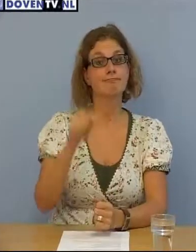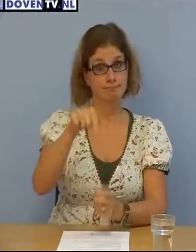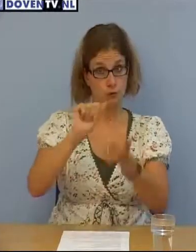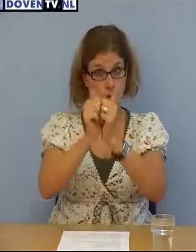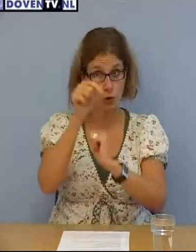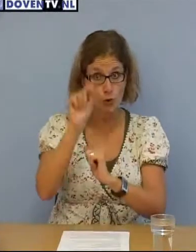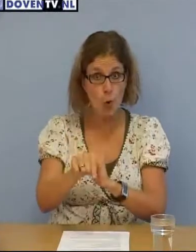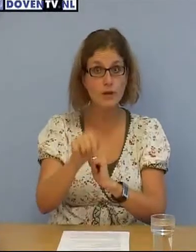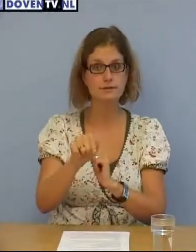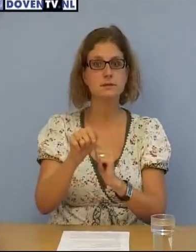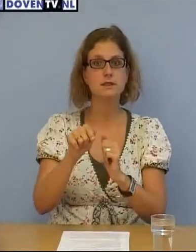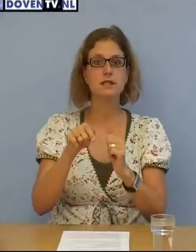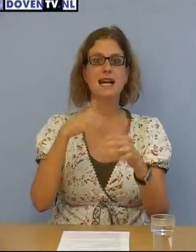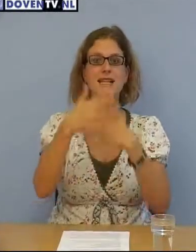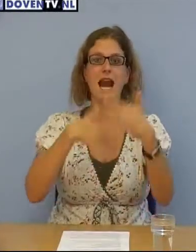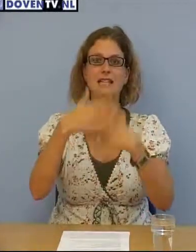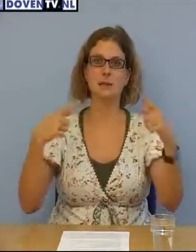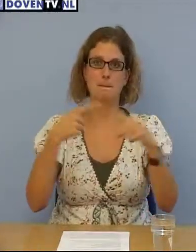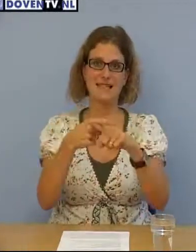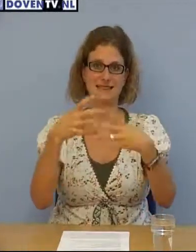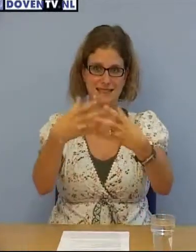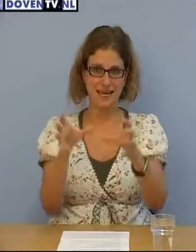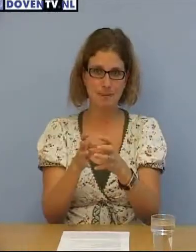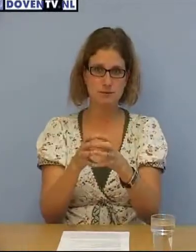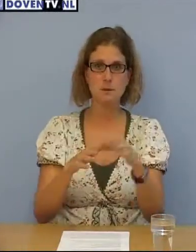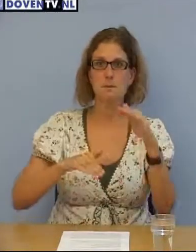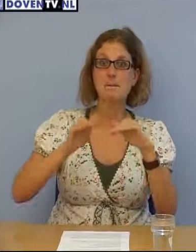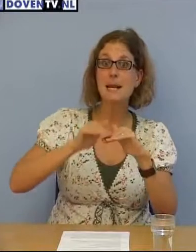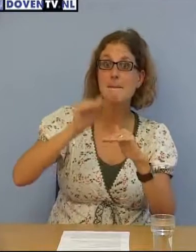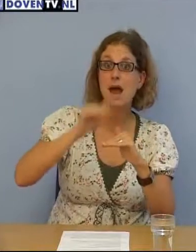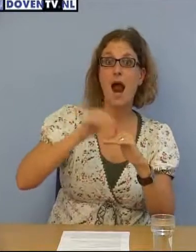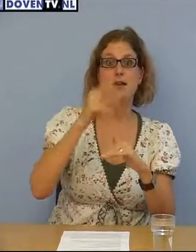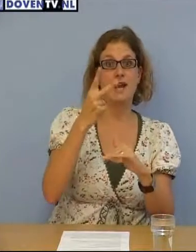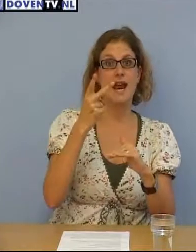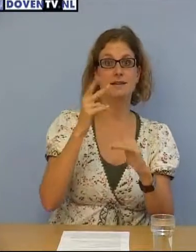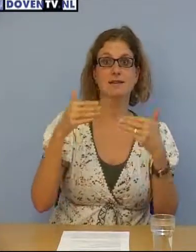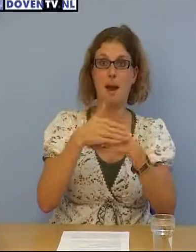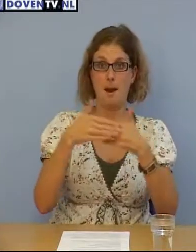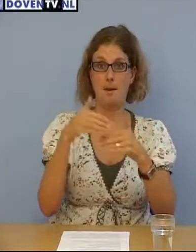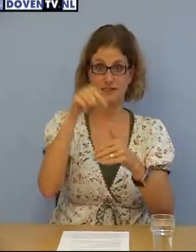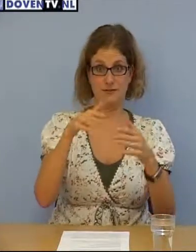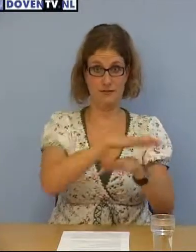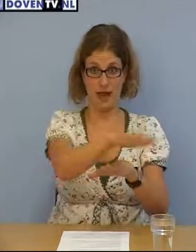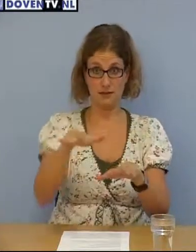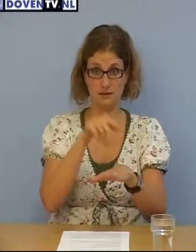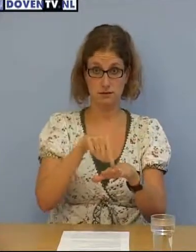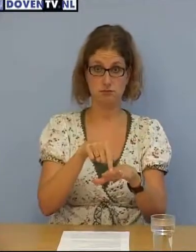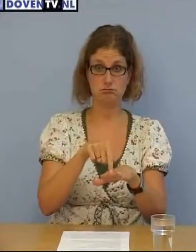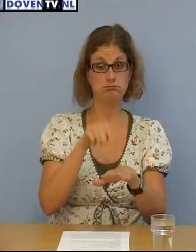Het toernooi voor recreatiemixteams met minimaal twee dames in het veld...